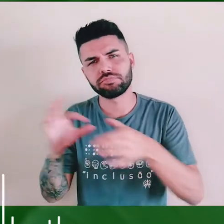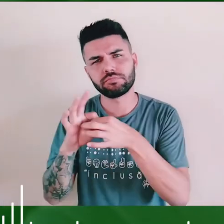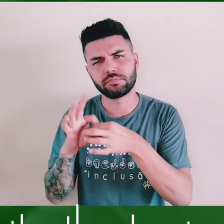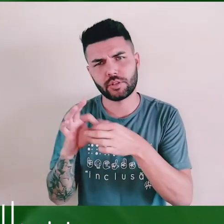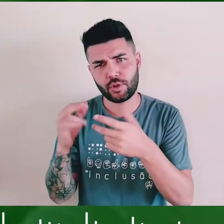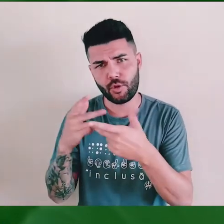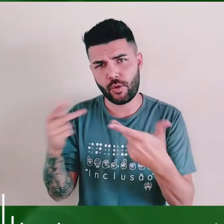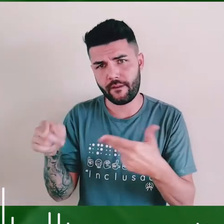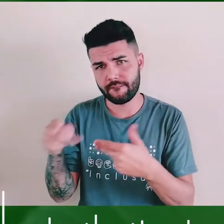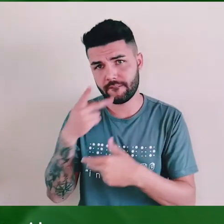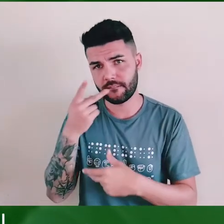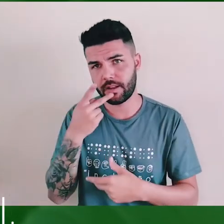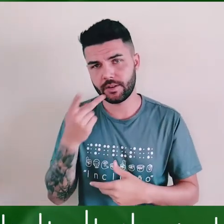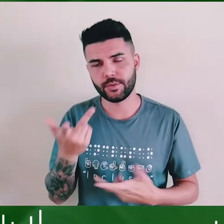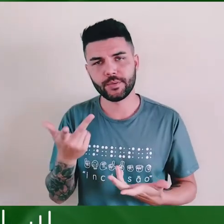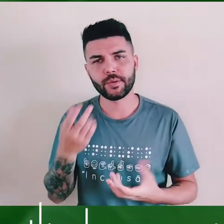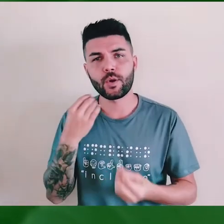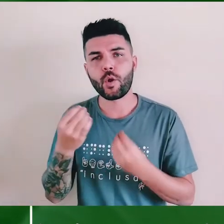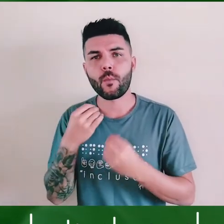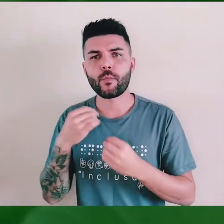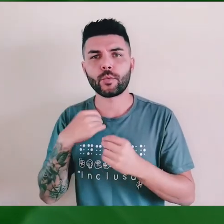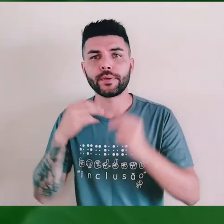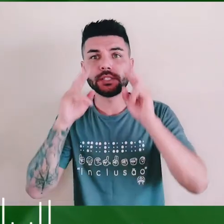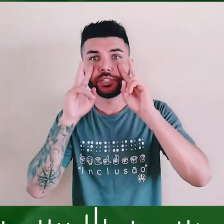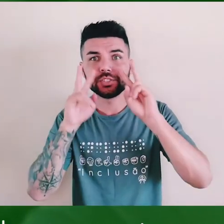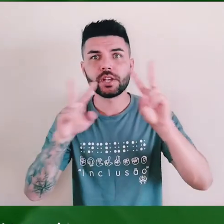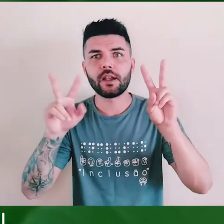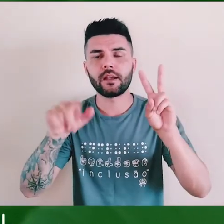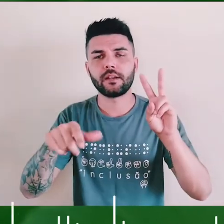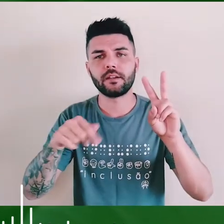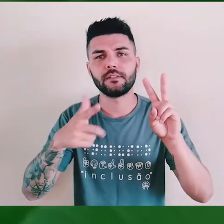você enxerga a desmoralização do jornalismo e da mídia tradicional por parte das próprias